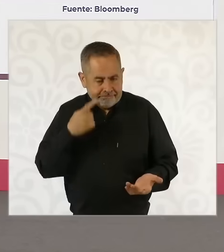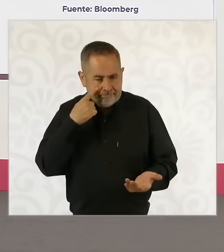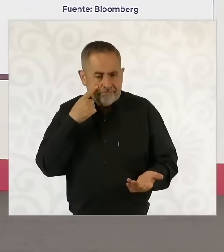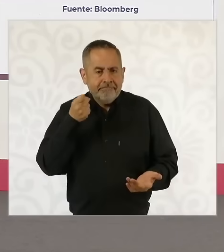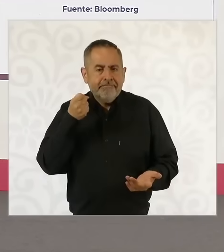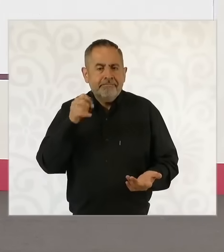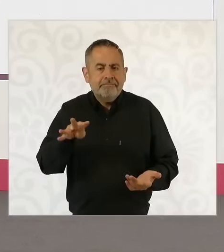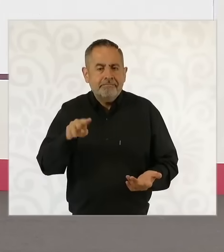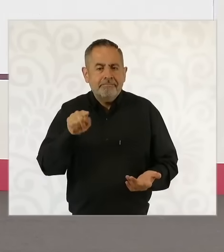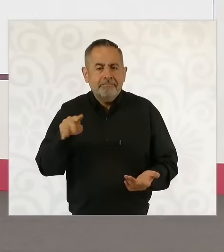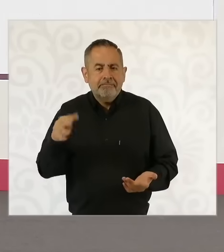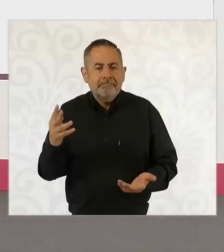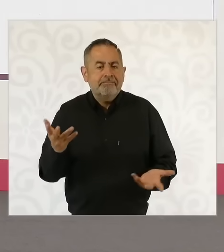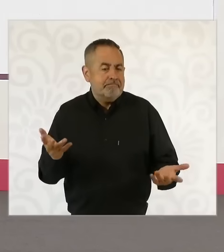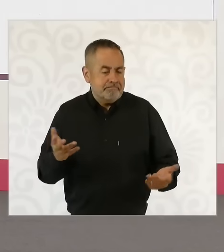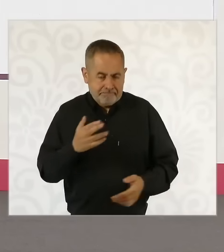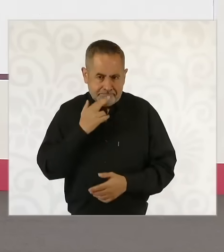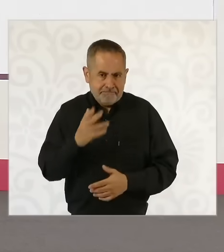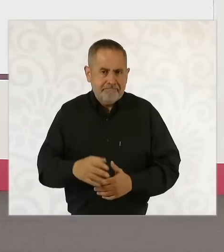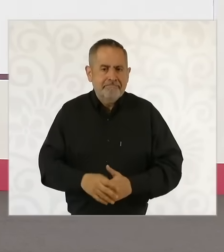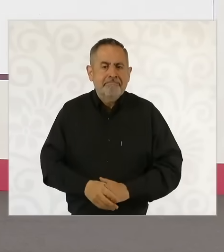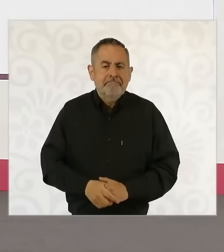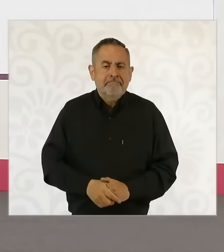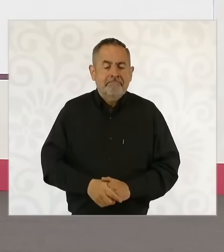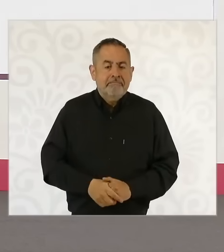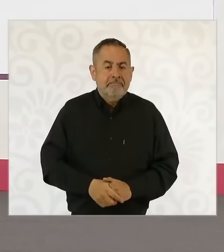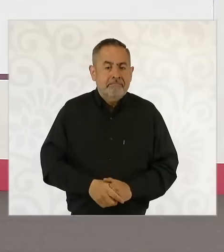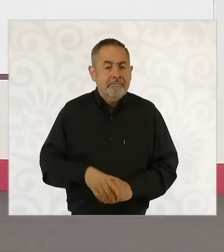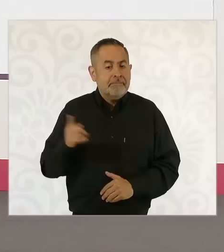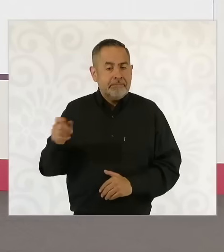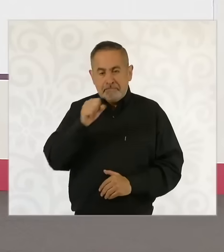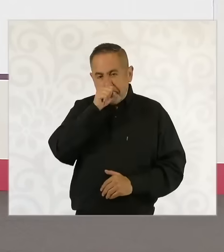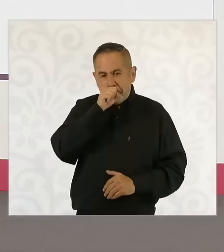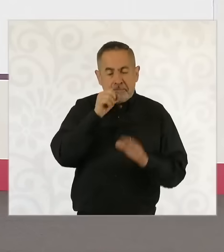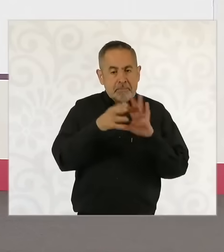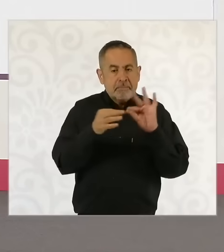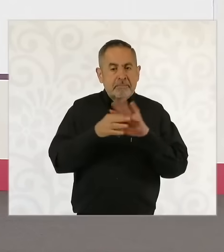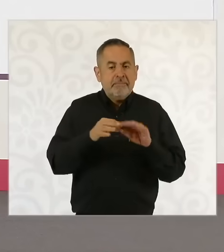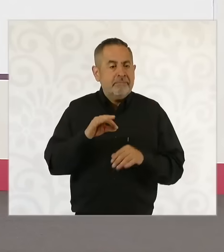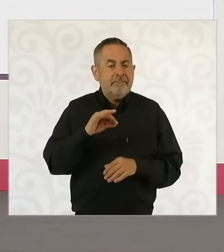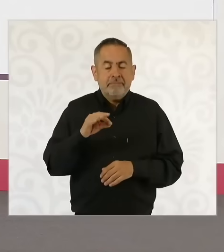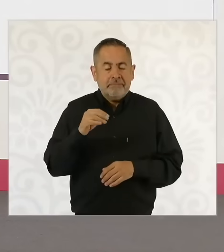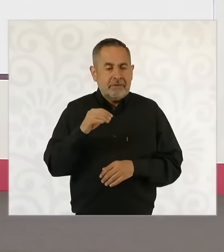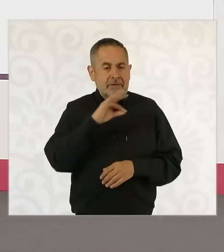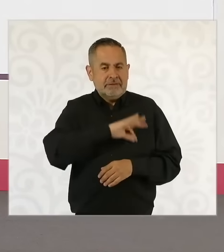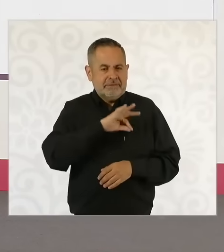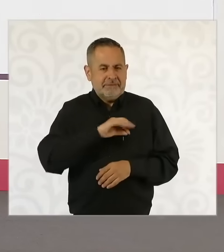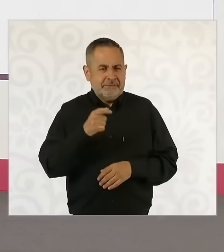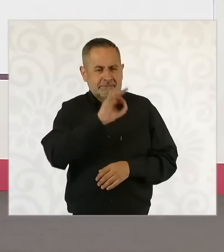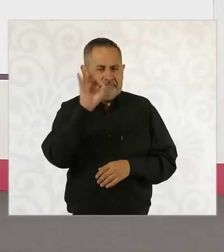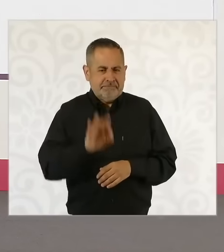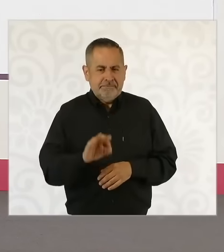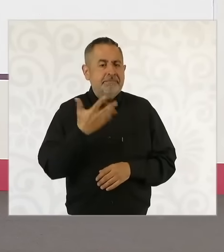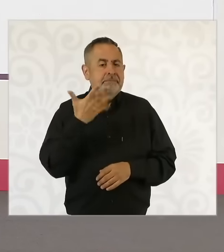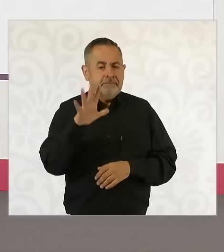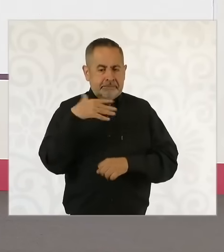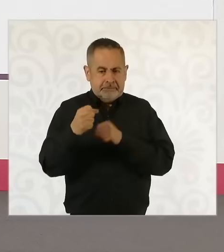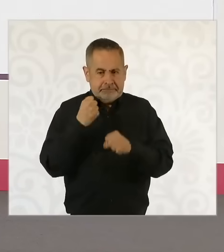adelante esta es una tasa de interés a 10 años que es el comportamiento de la tasa a 10 años